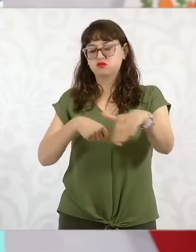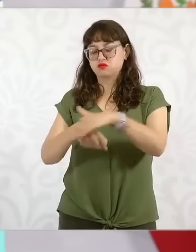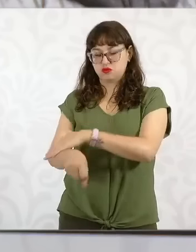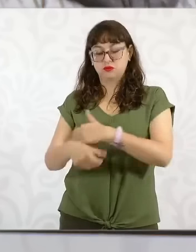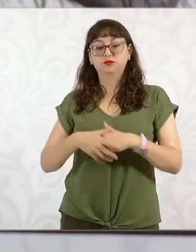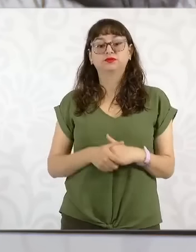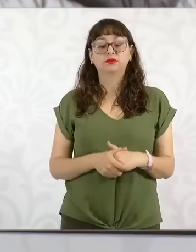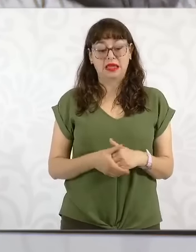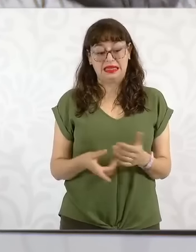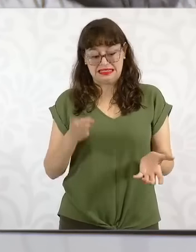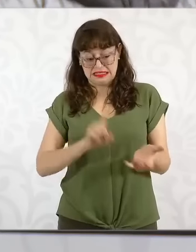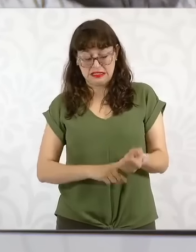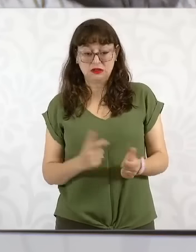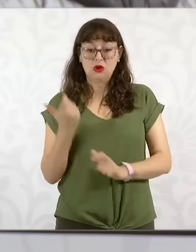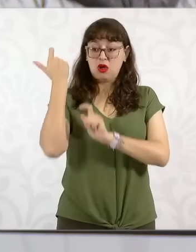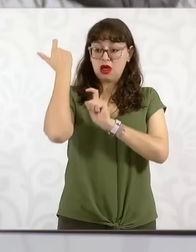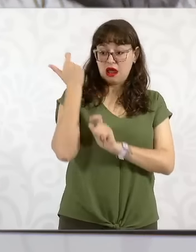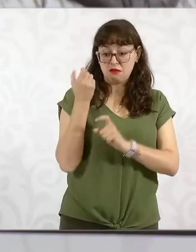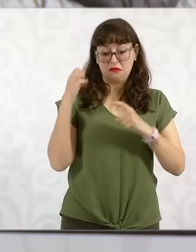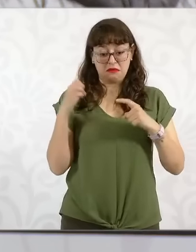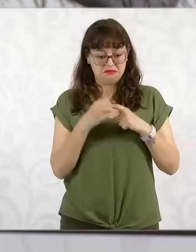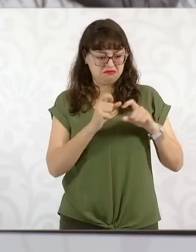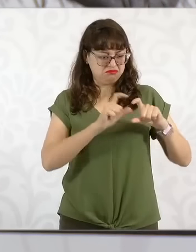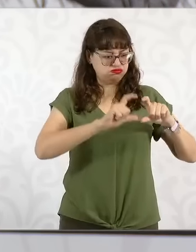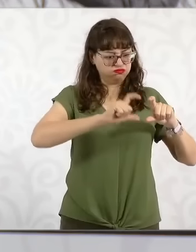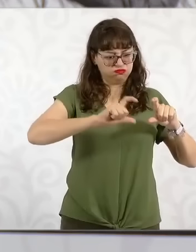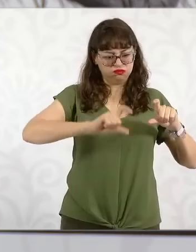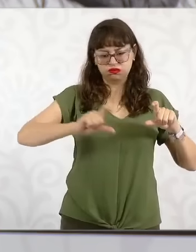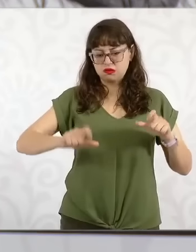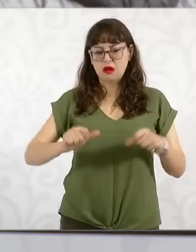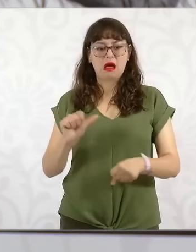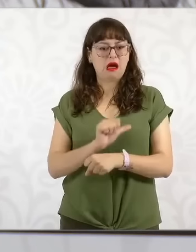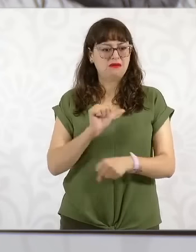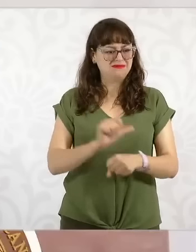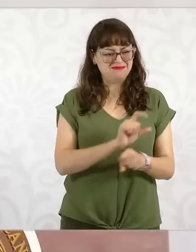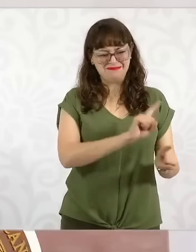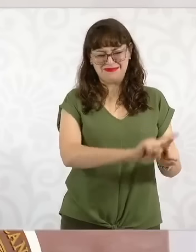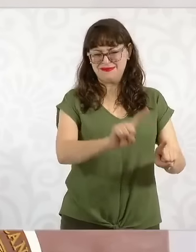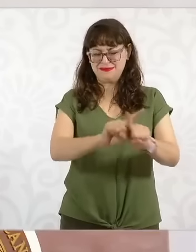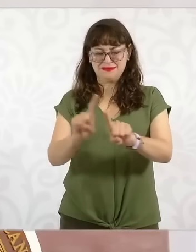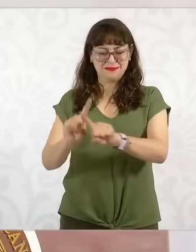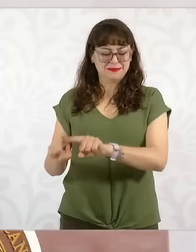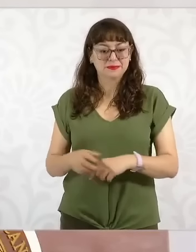aseguraron armas de fuego, cartuchos de diferentes calibres, vehículos, entre otros indicios.